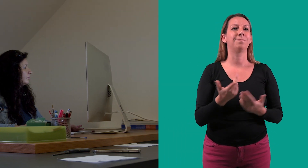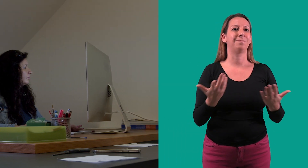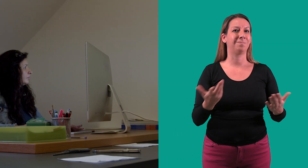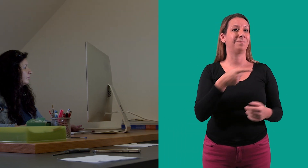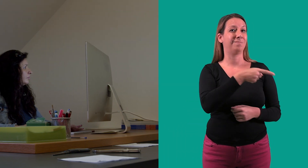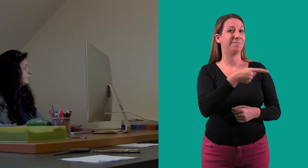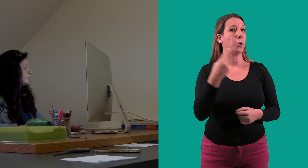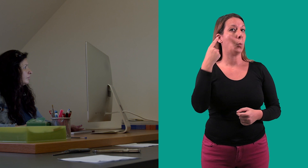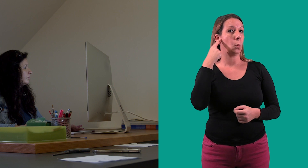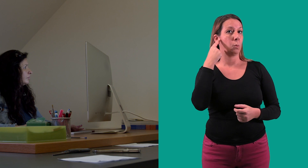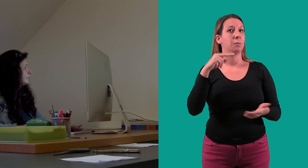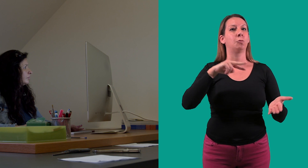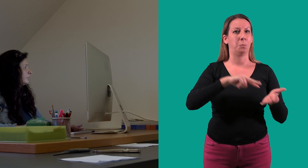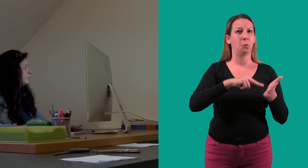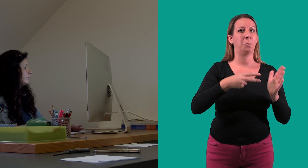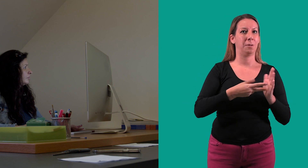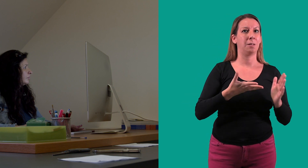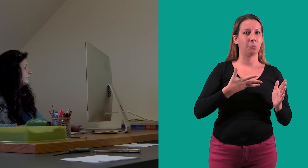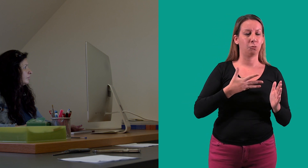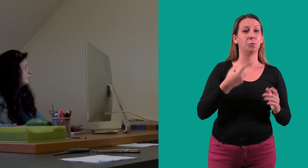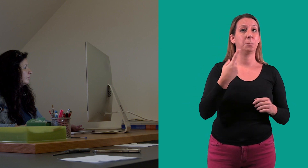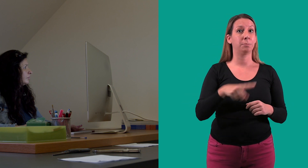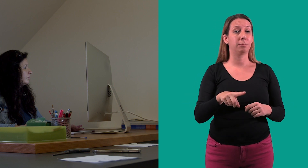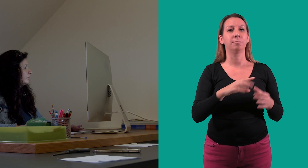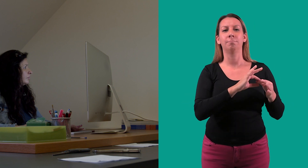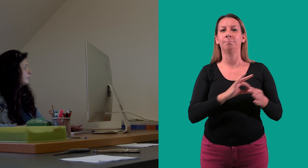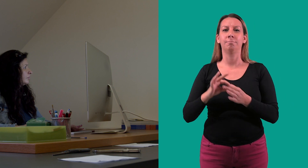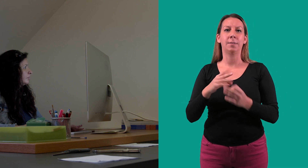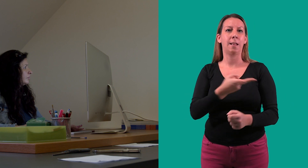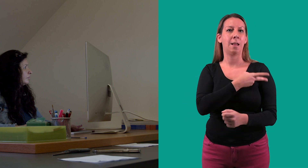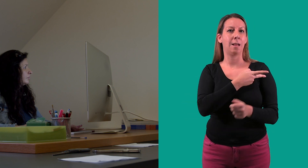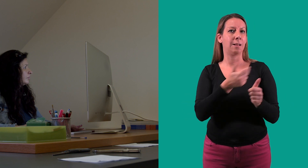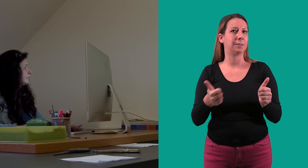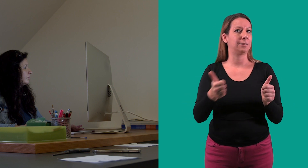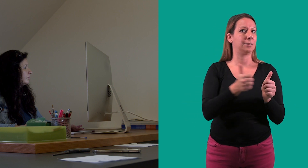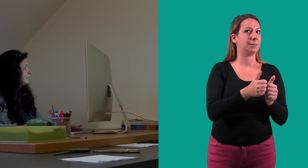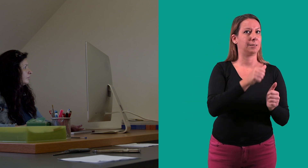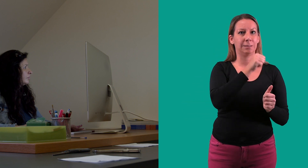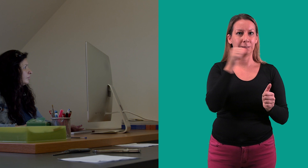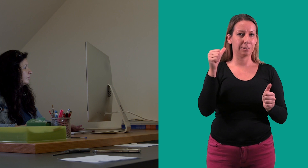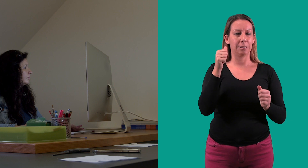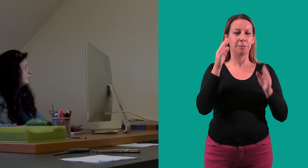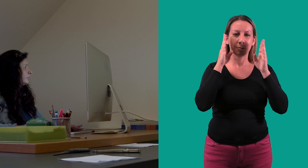Petra ha un problema di udito. Per questo ha un'assistente personale.